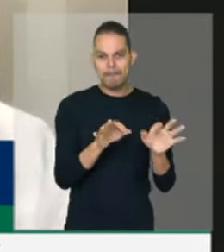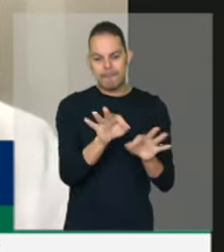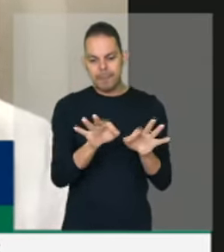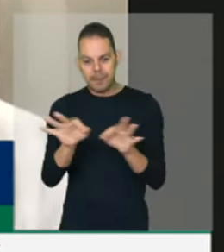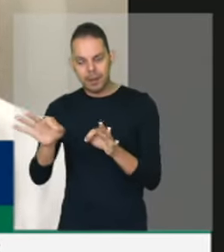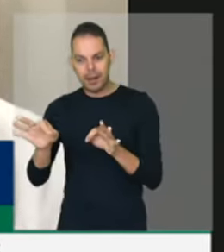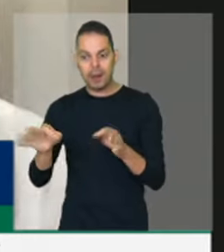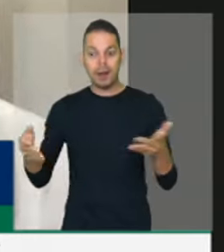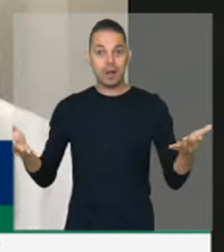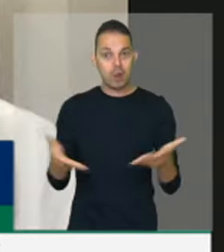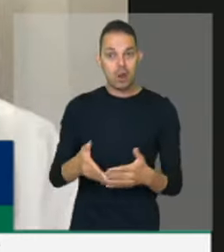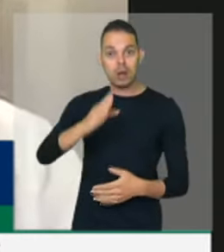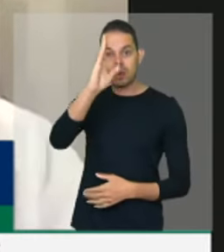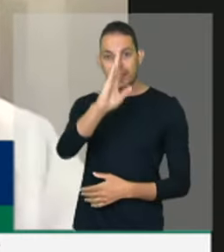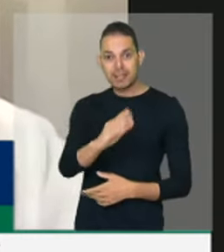NO QUE É MAIS IMPORTANTE. SENHOR PRESIDENTE, PARABÉNS